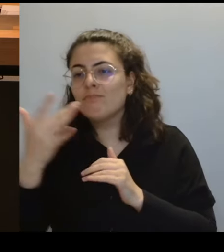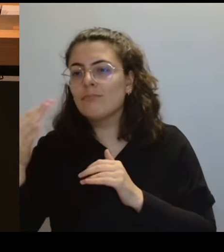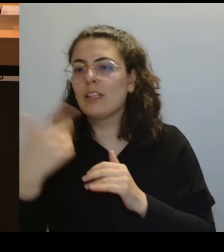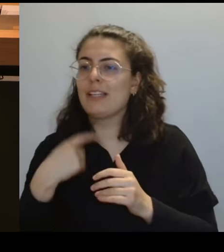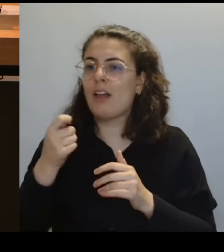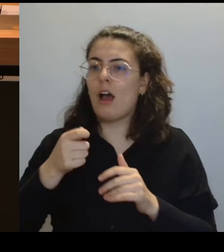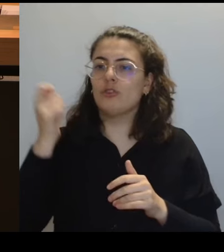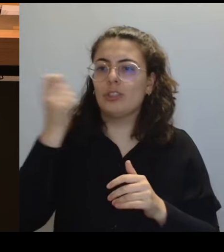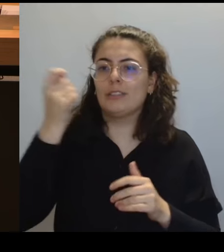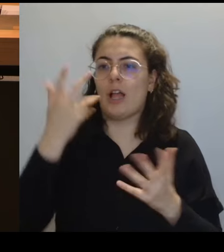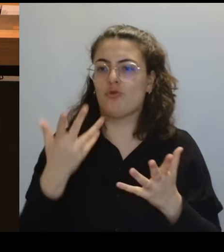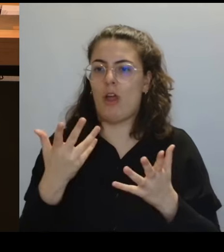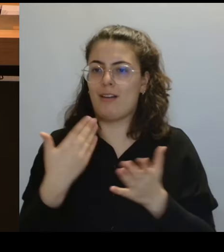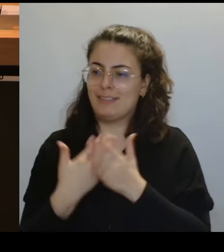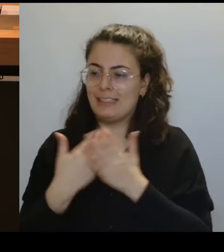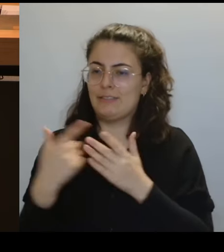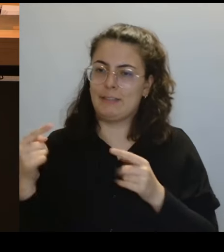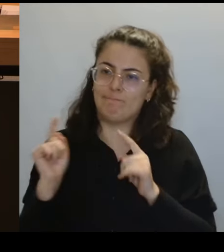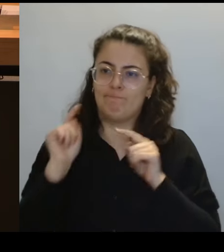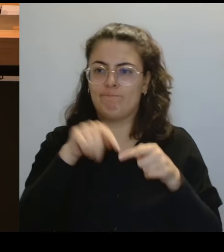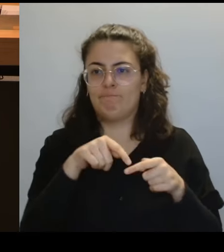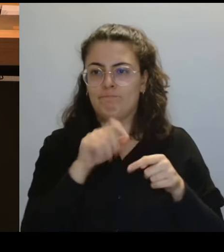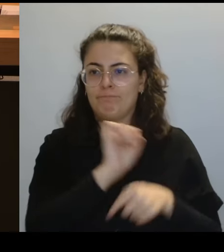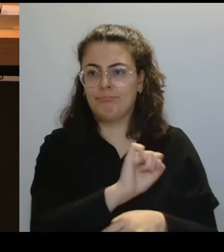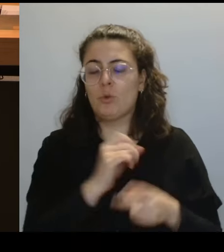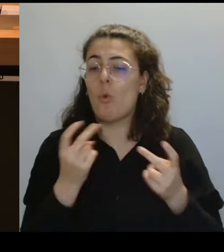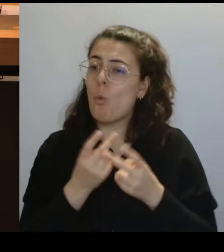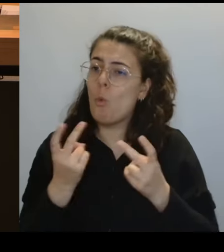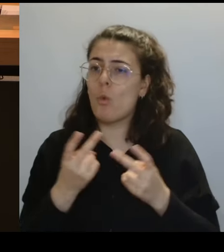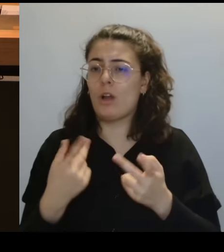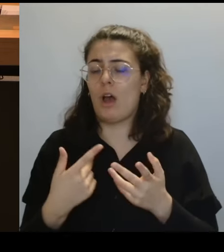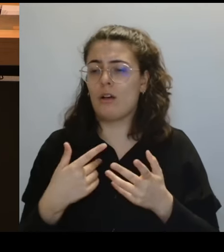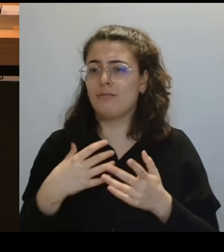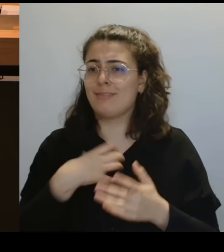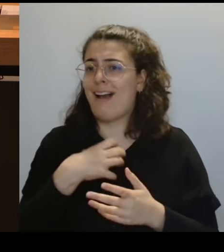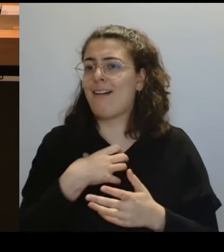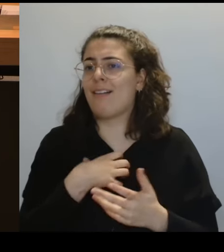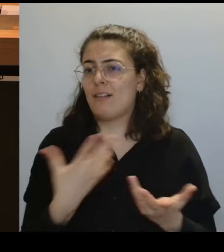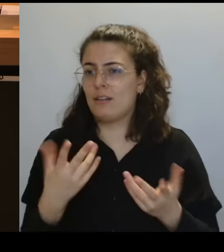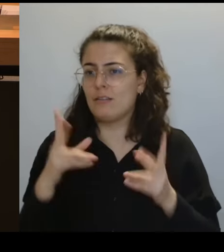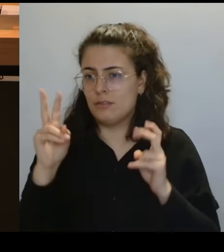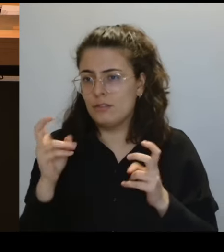oder weil sie im medizinischen Sinne krank sind. Sicher spielen natürlich psychische Erkrankungen, oft